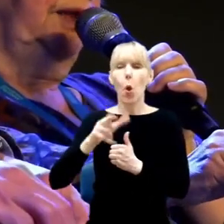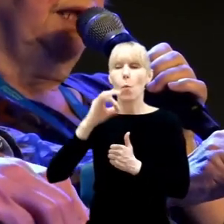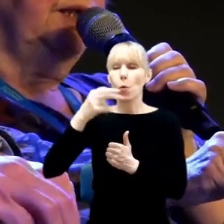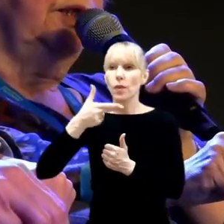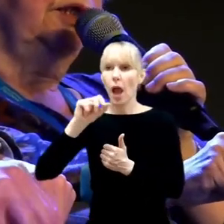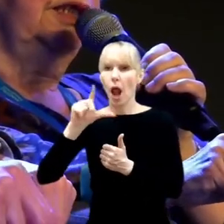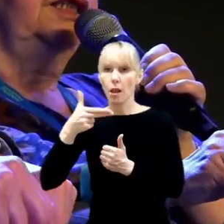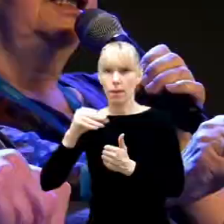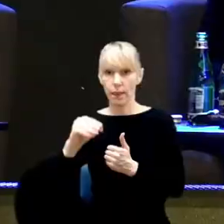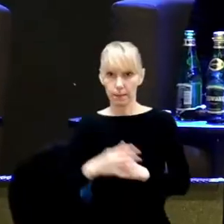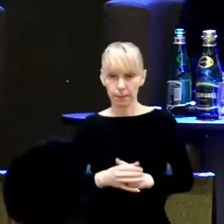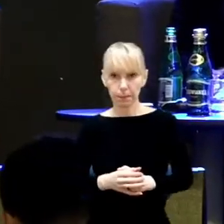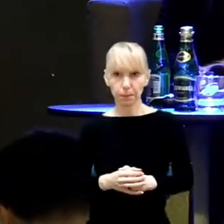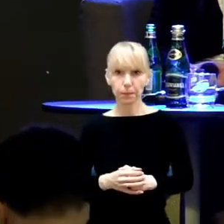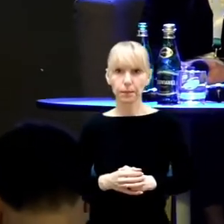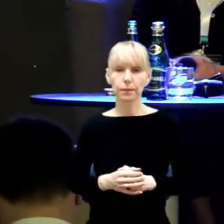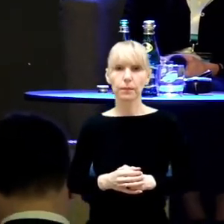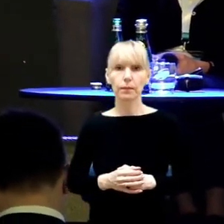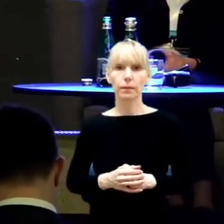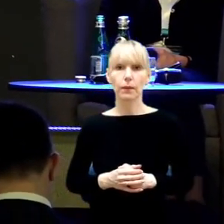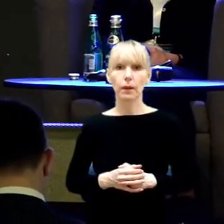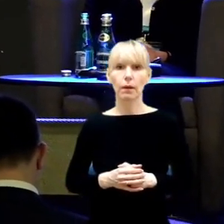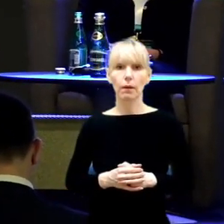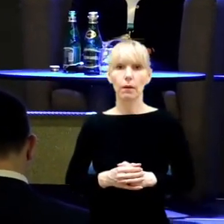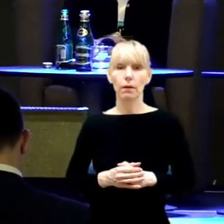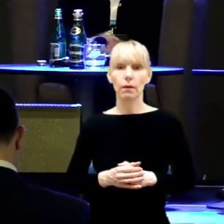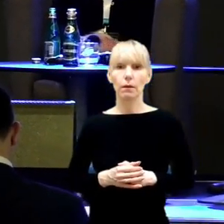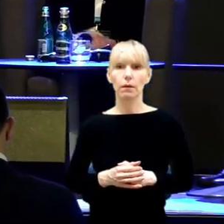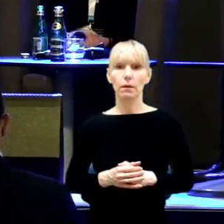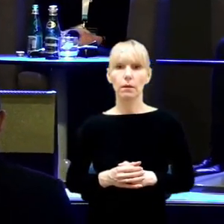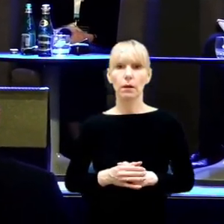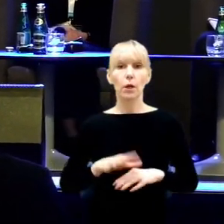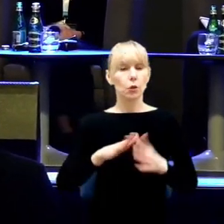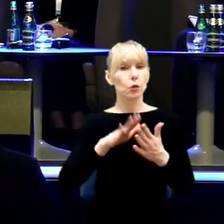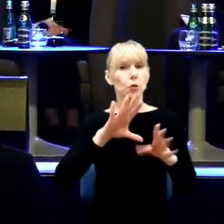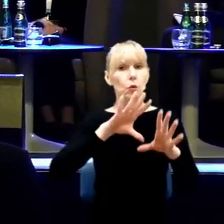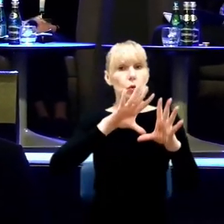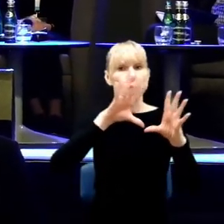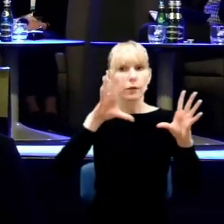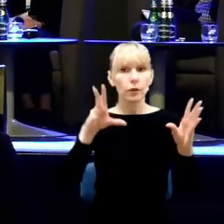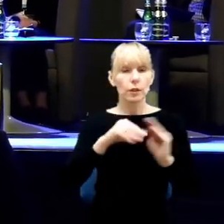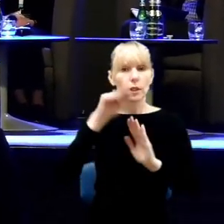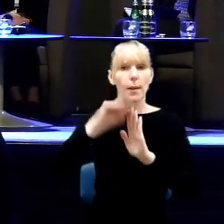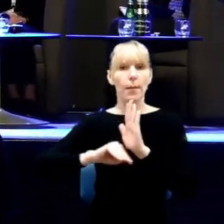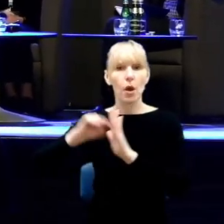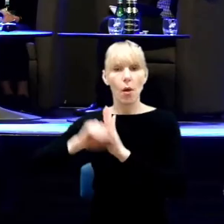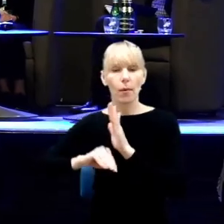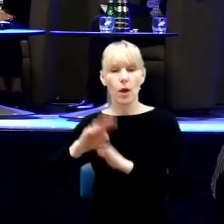wydaje się, że w związku z tymi wszystkimi programami dotyczącymi efektywności energetycznej,